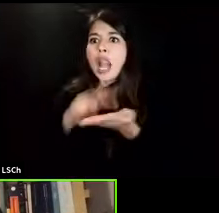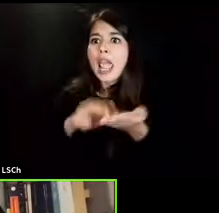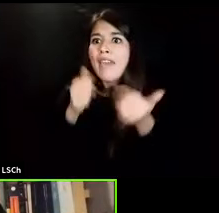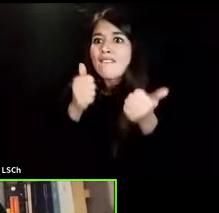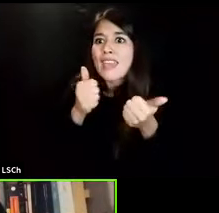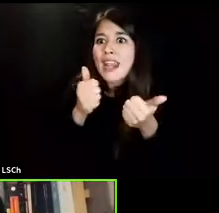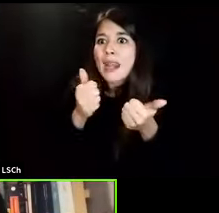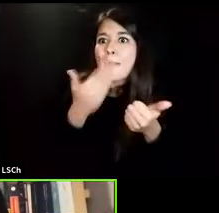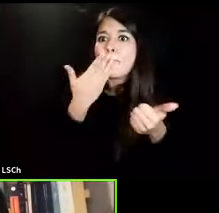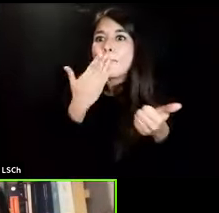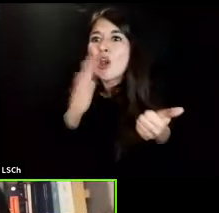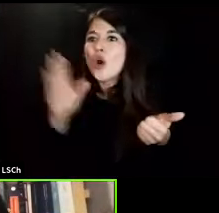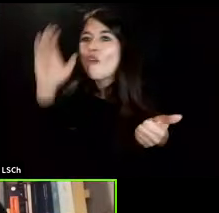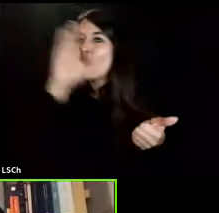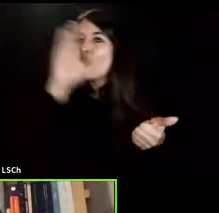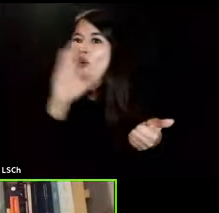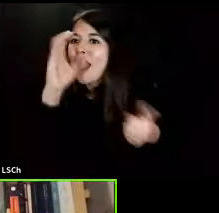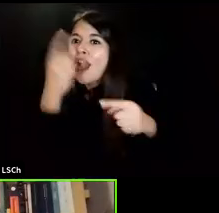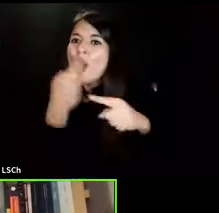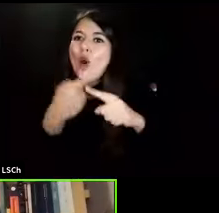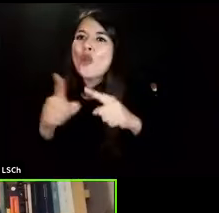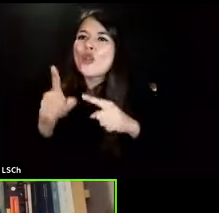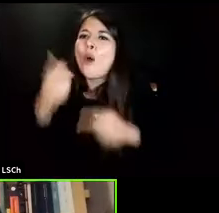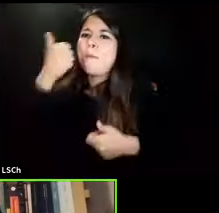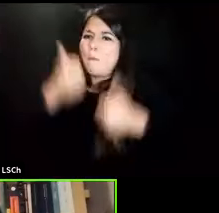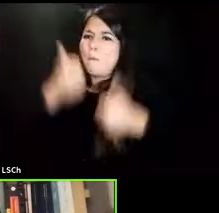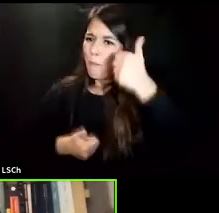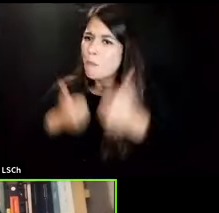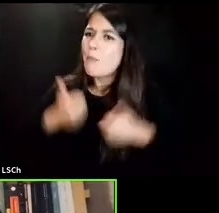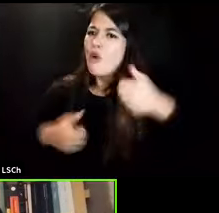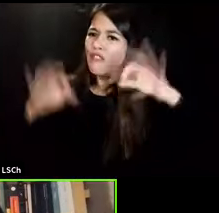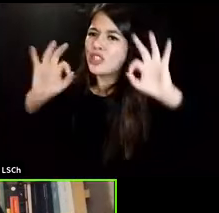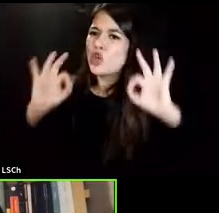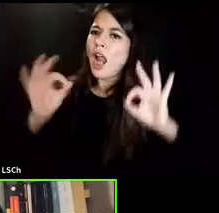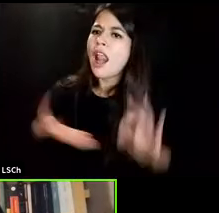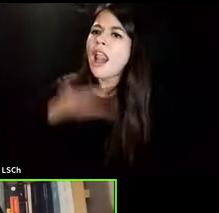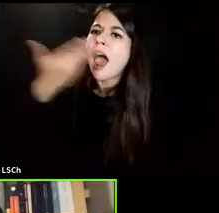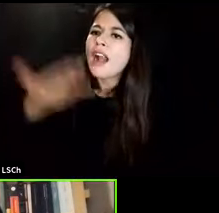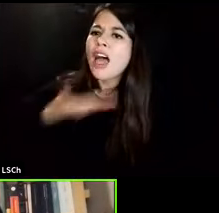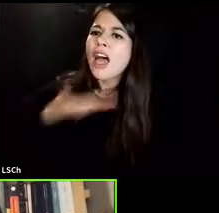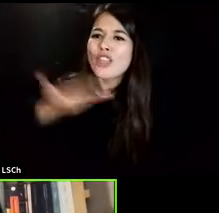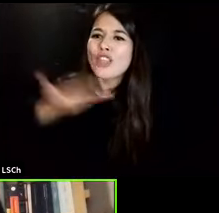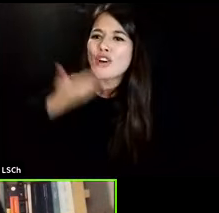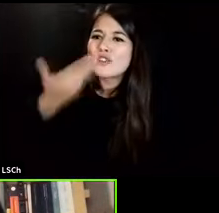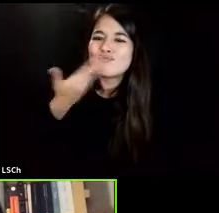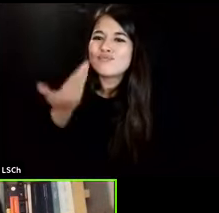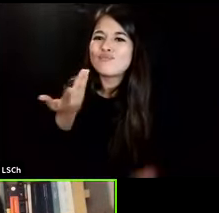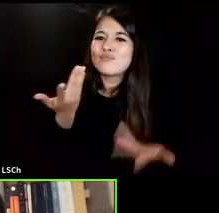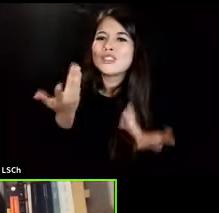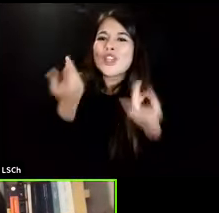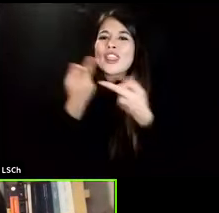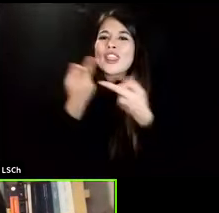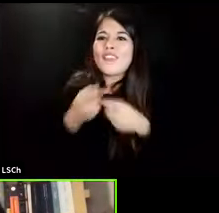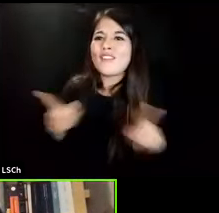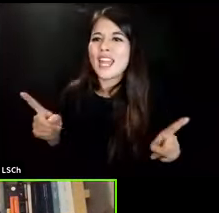un narrador profesional pero por eso siempre hay distintas versiones y el otro comentario para hacer me encargo